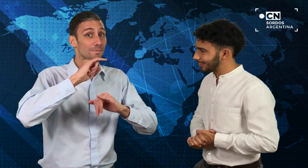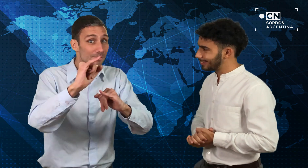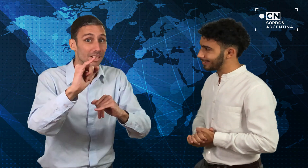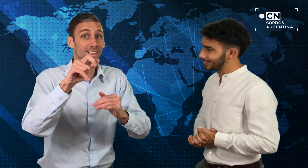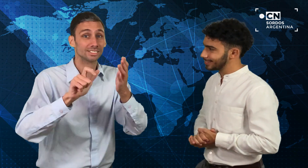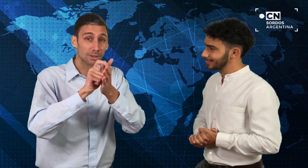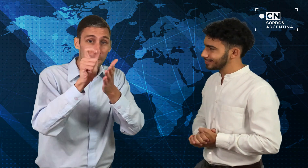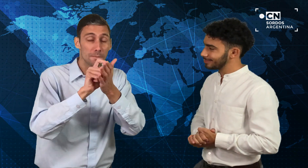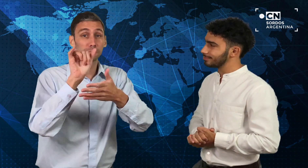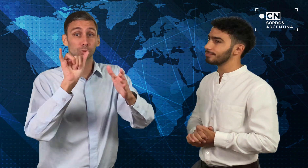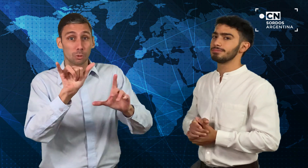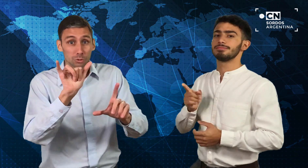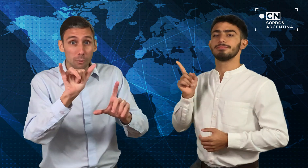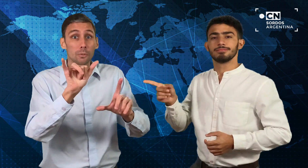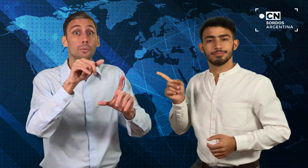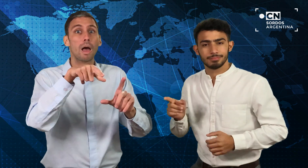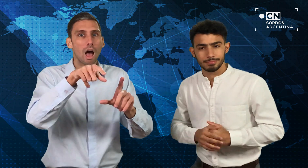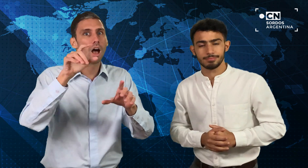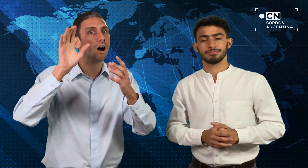Recuerden que nos escuentran en Instagram y Youtube.